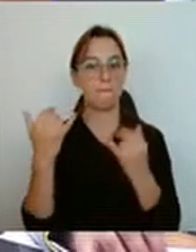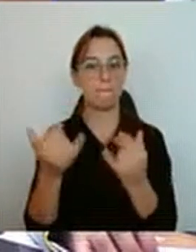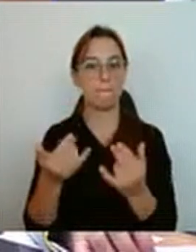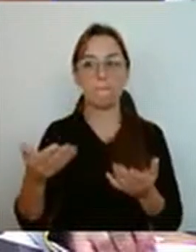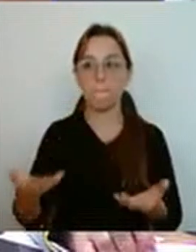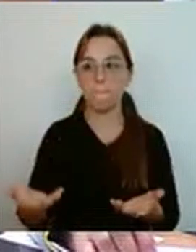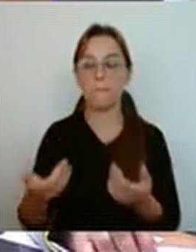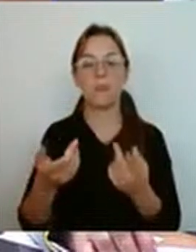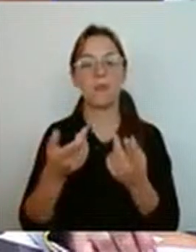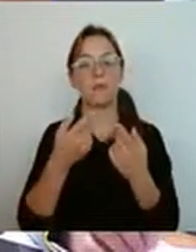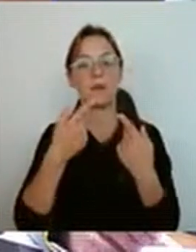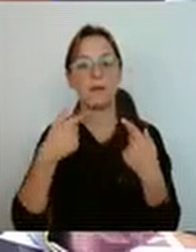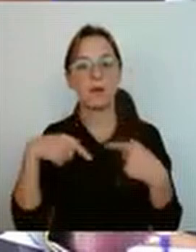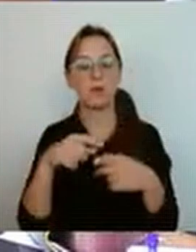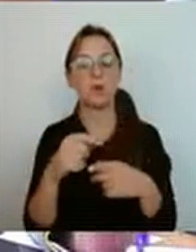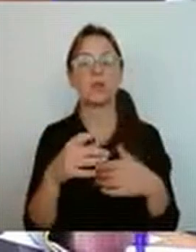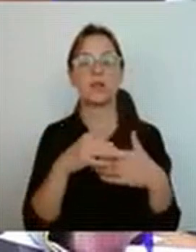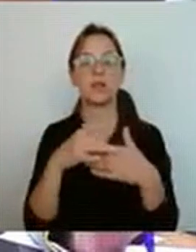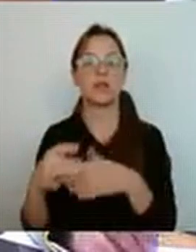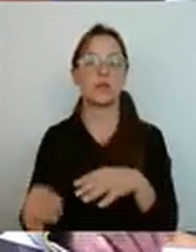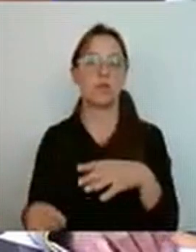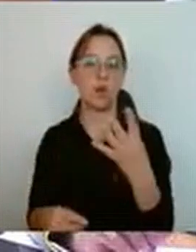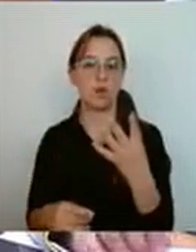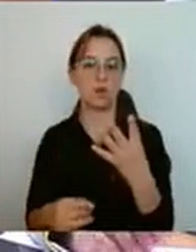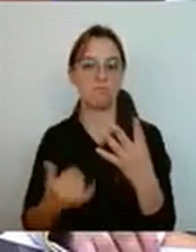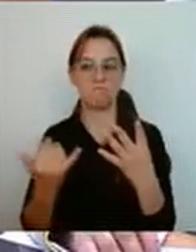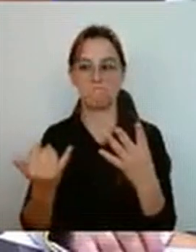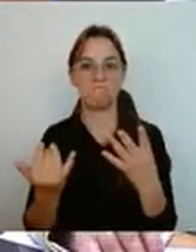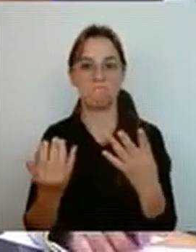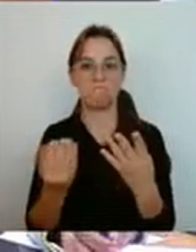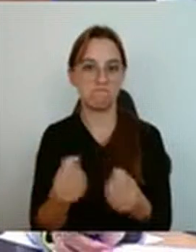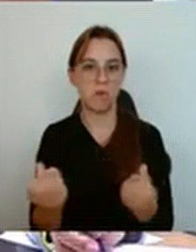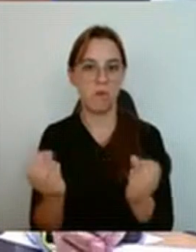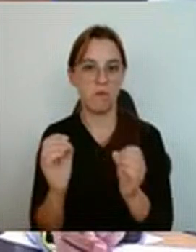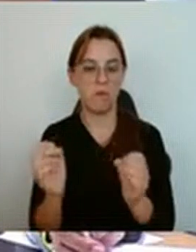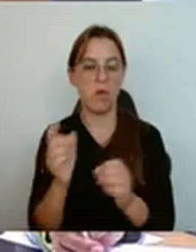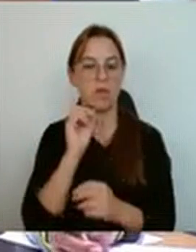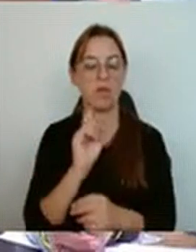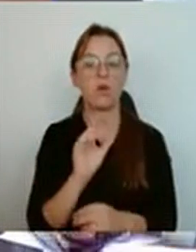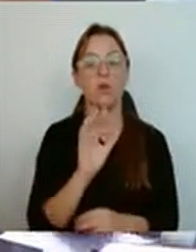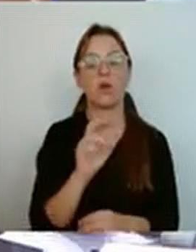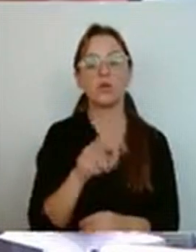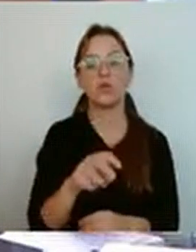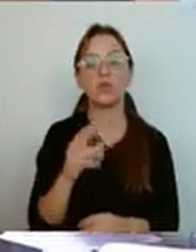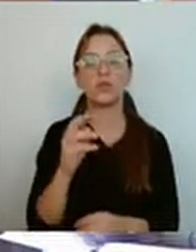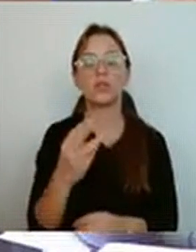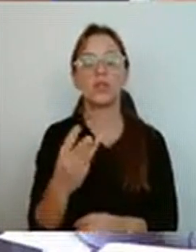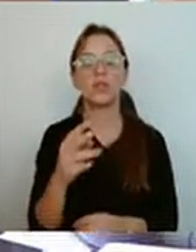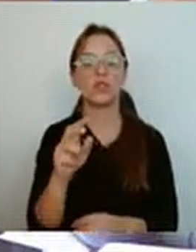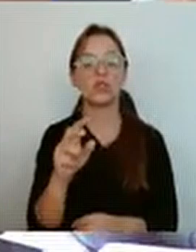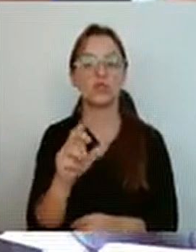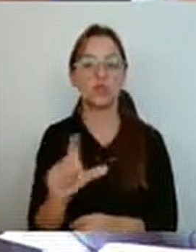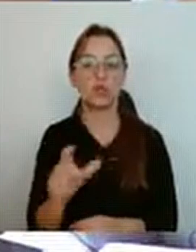infrutíferas depois, realizadas a 4 de Junho, 3 de julho, 24 de julho e 3 de